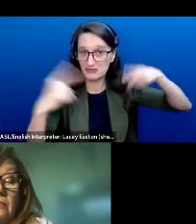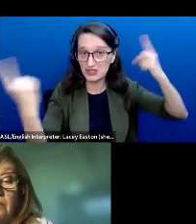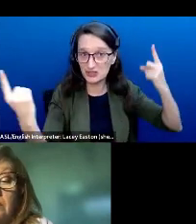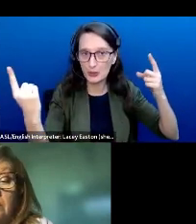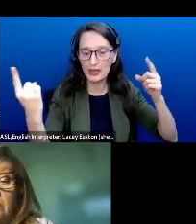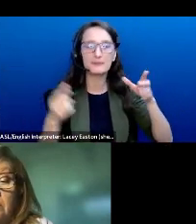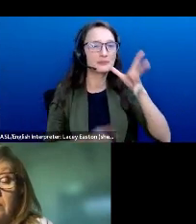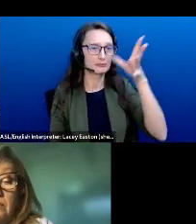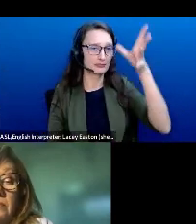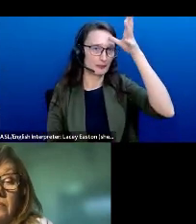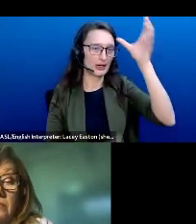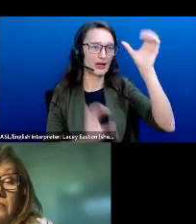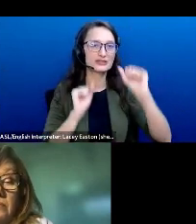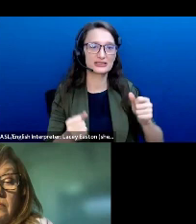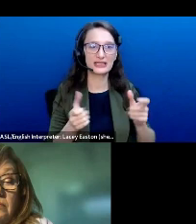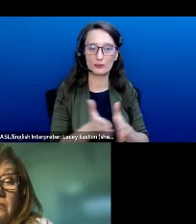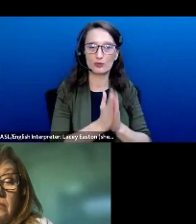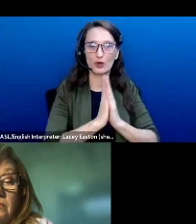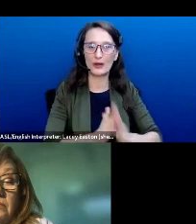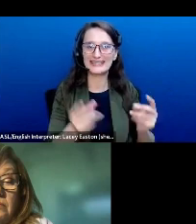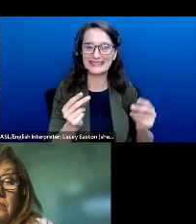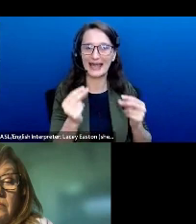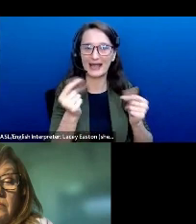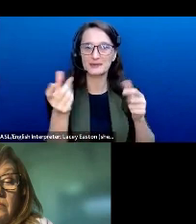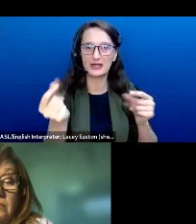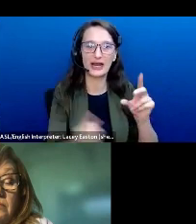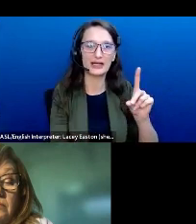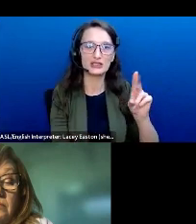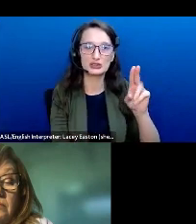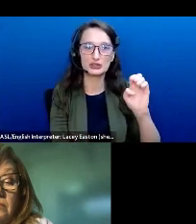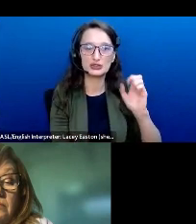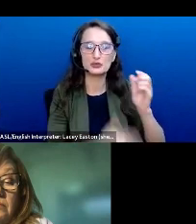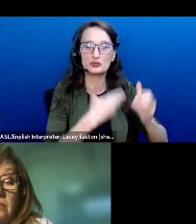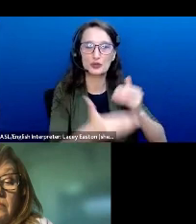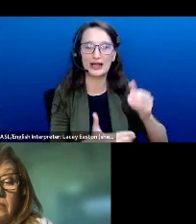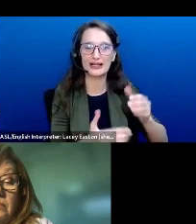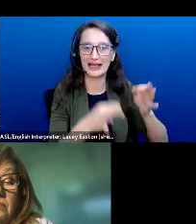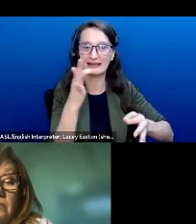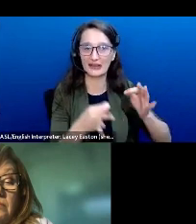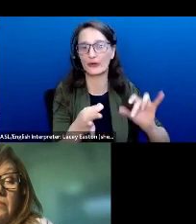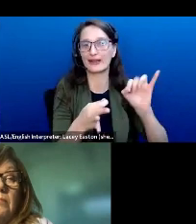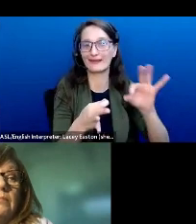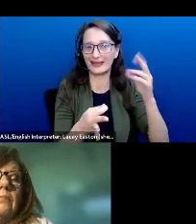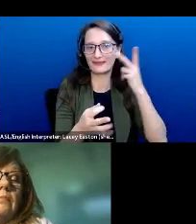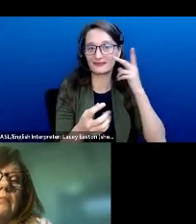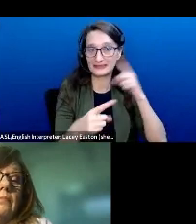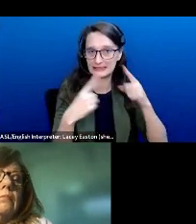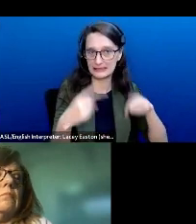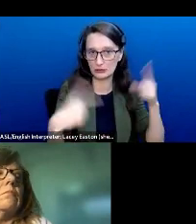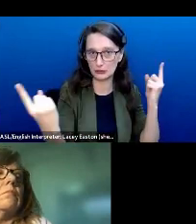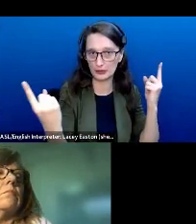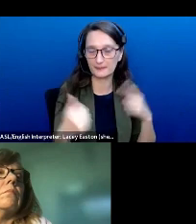una audiencia acelerada de debido proceso si no están de acuerdo. El destino aún debe proporcionarse incluso